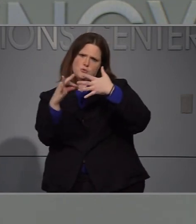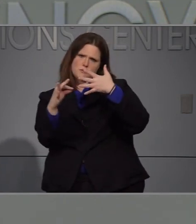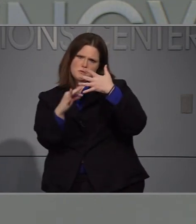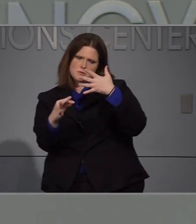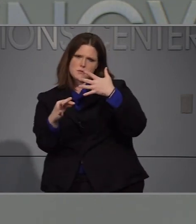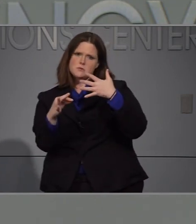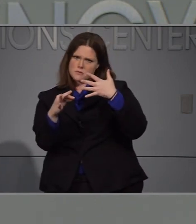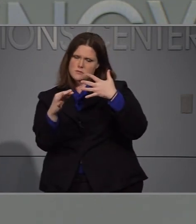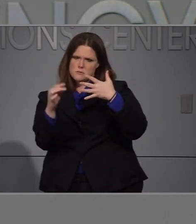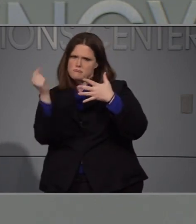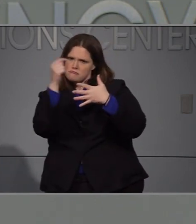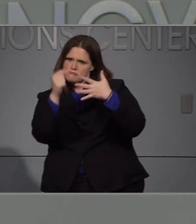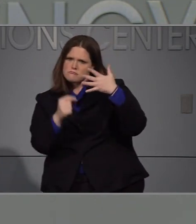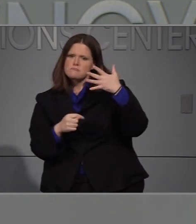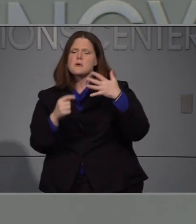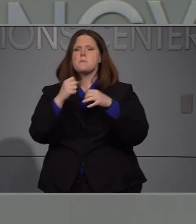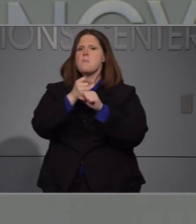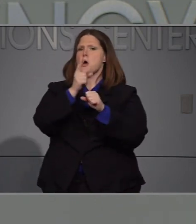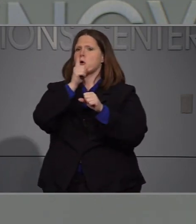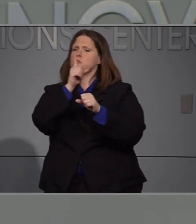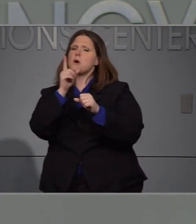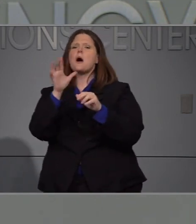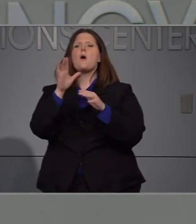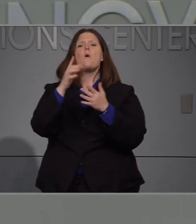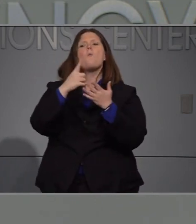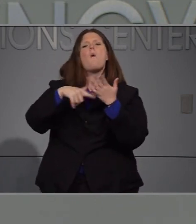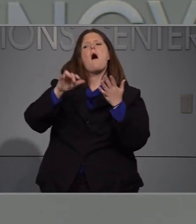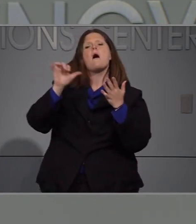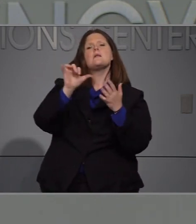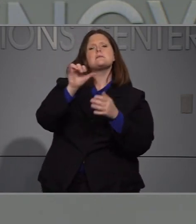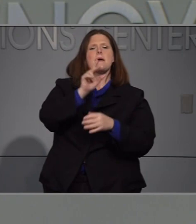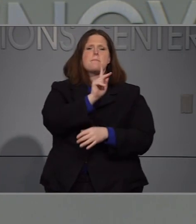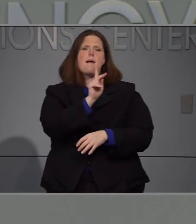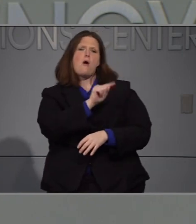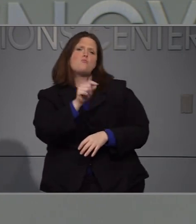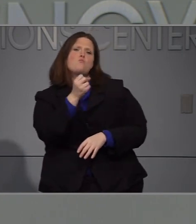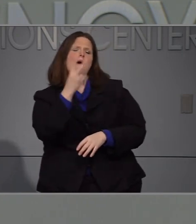conversaciones son acerca de opciones y asegurarnos de poder tener opciones que sean